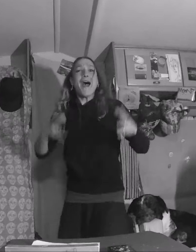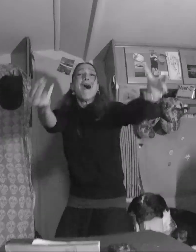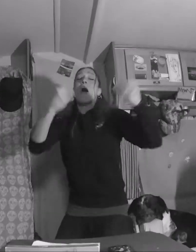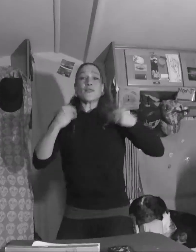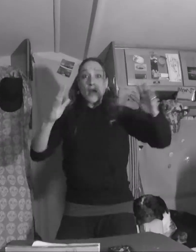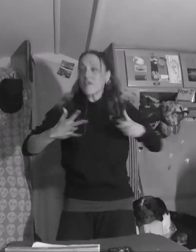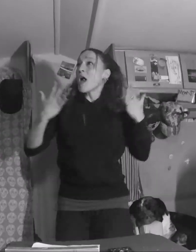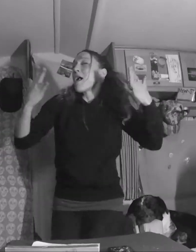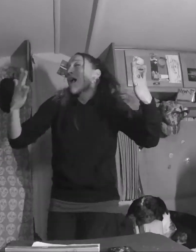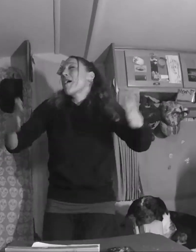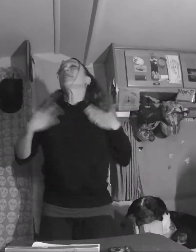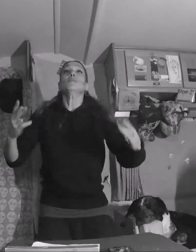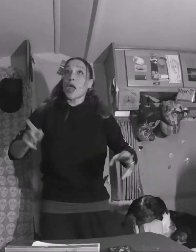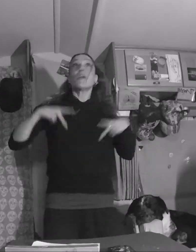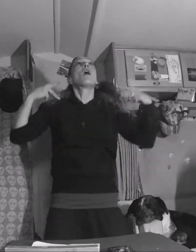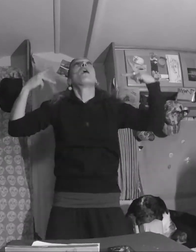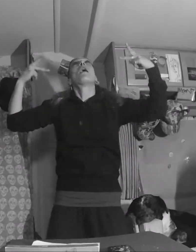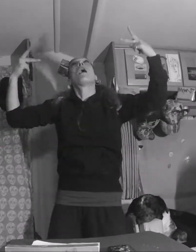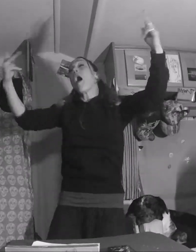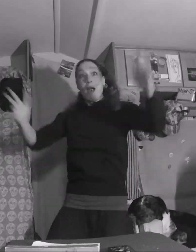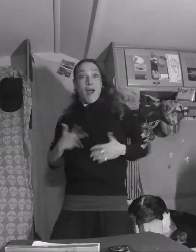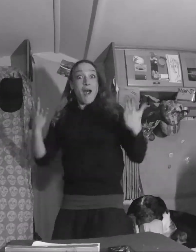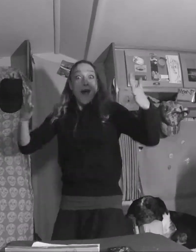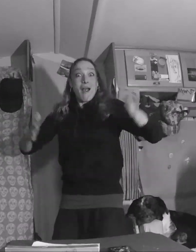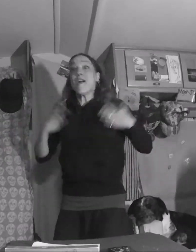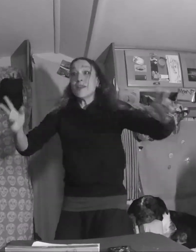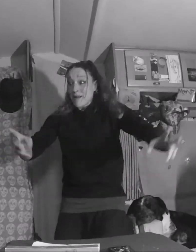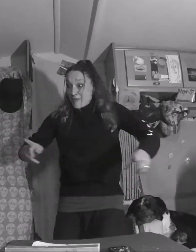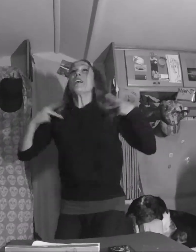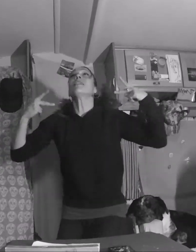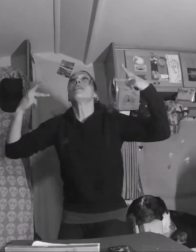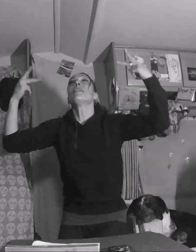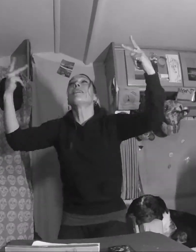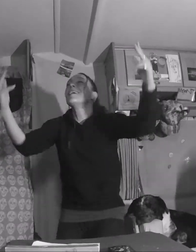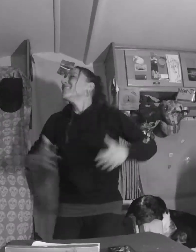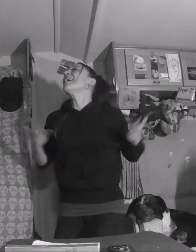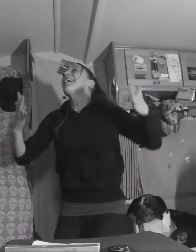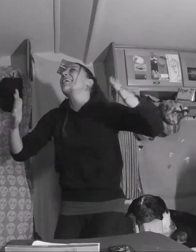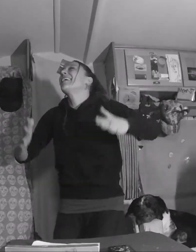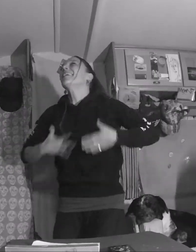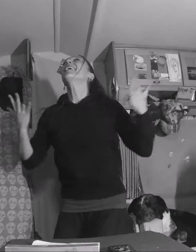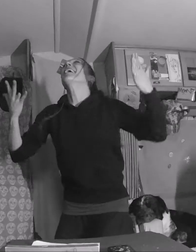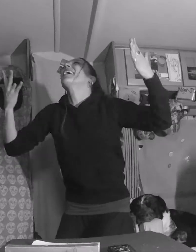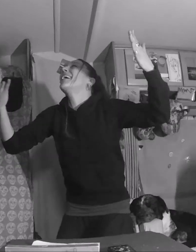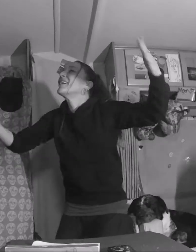Elle me fait vibrer, elle me fait vivre!